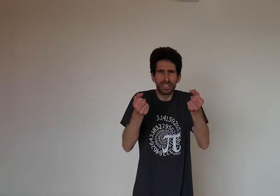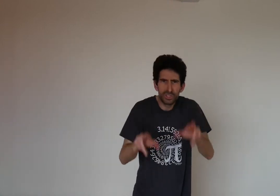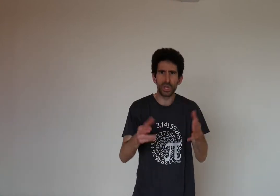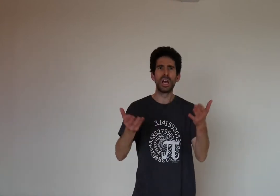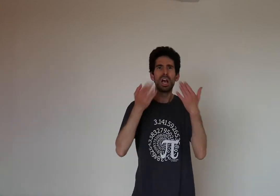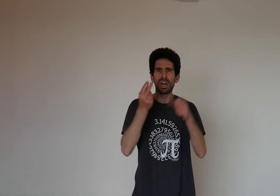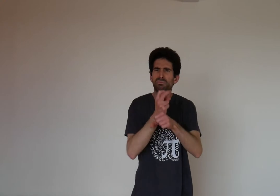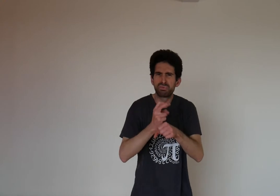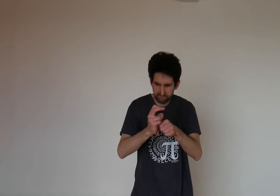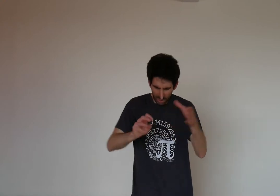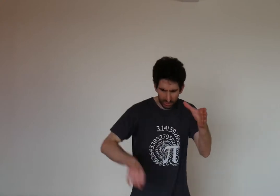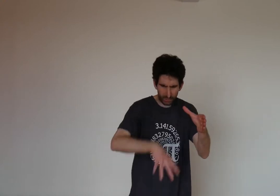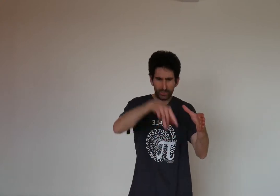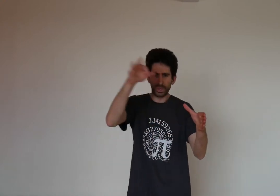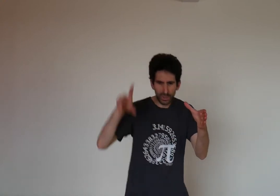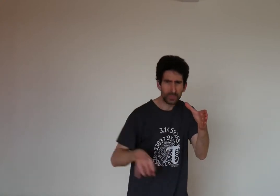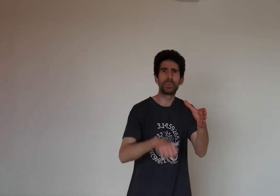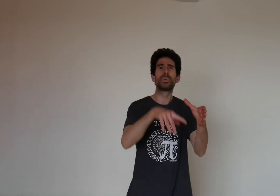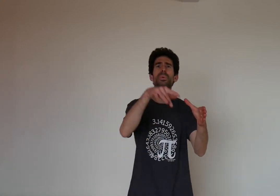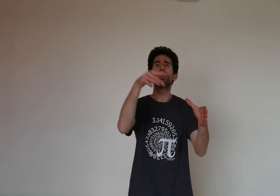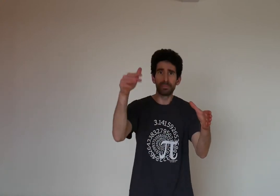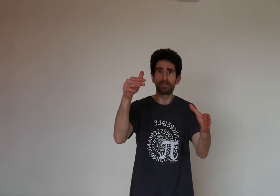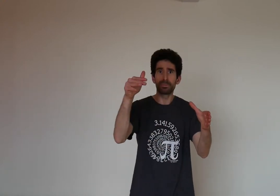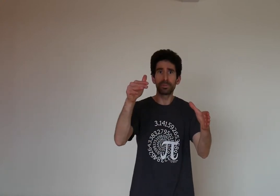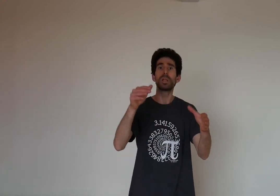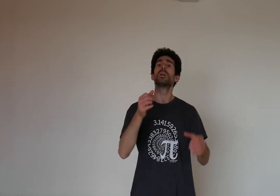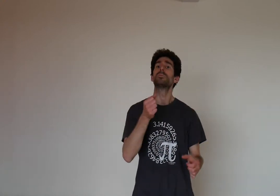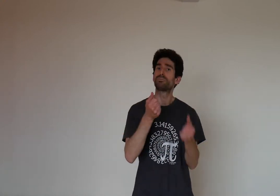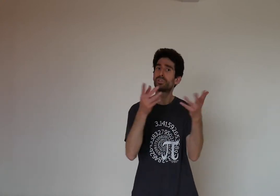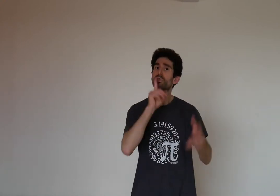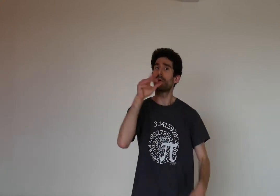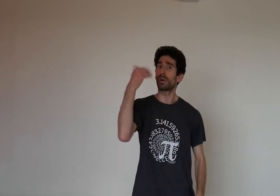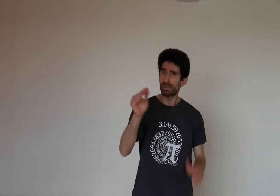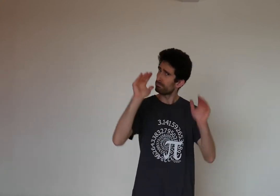pour être sûr que l'air délétère soit bien évacué. Plusieurs jours après,